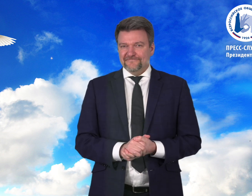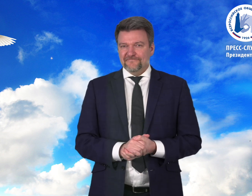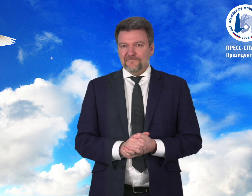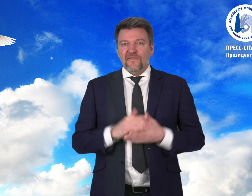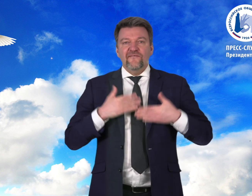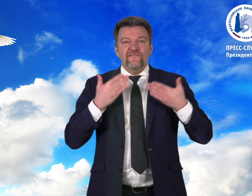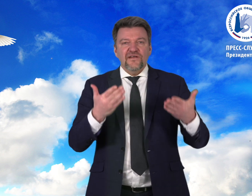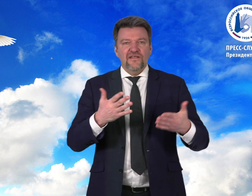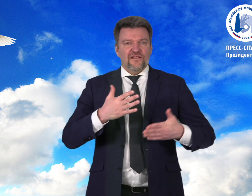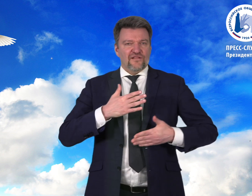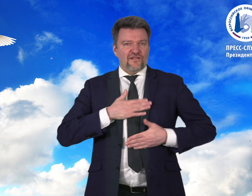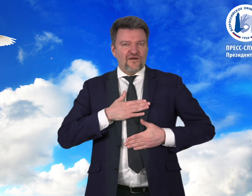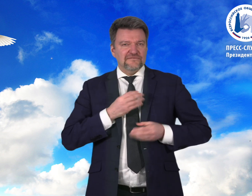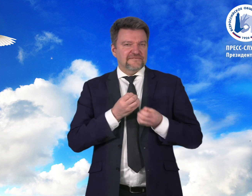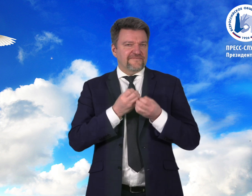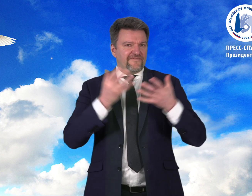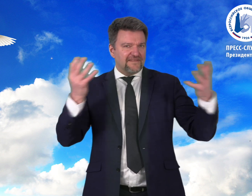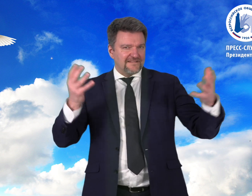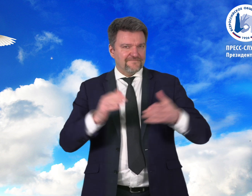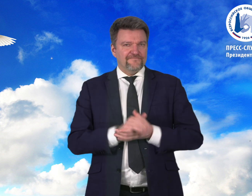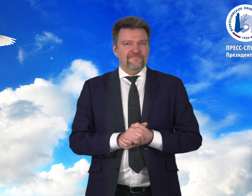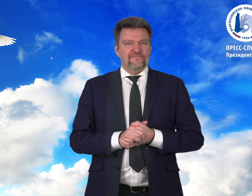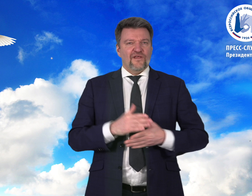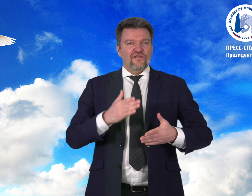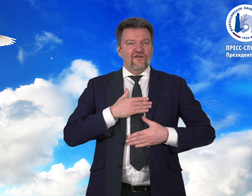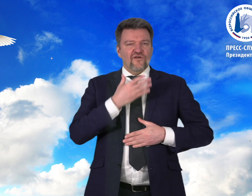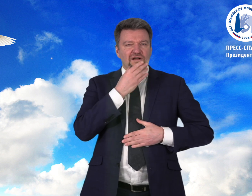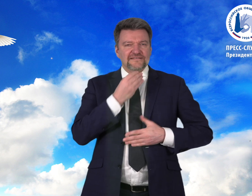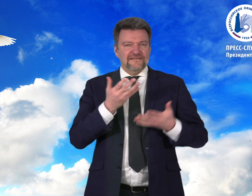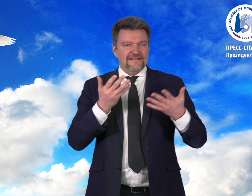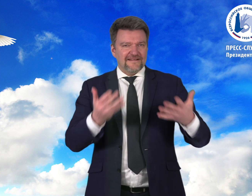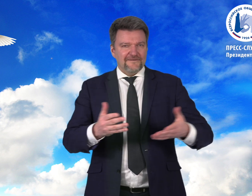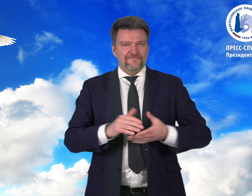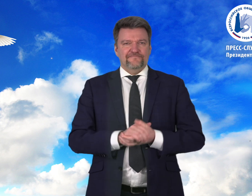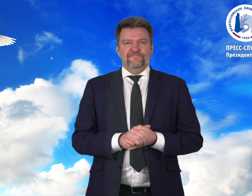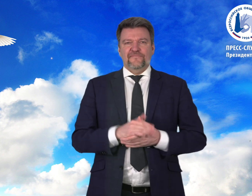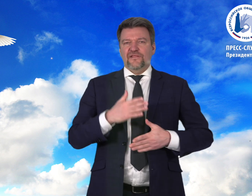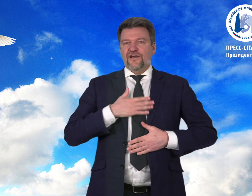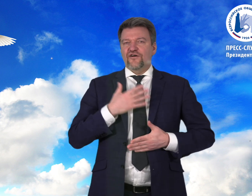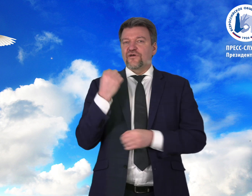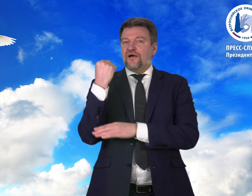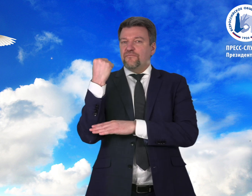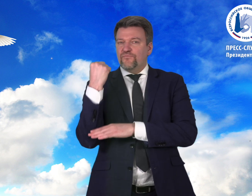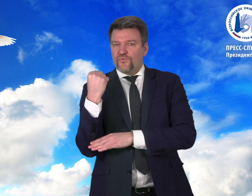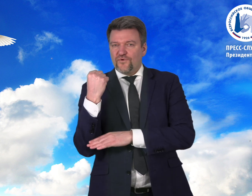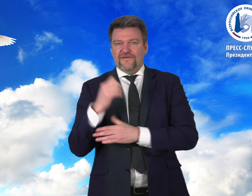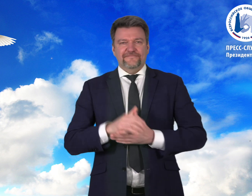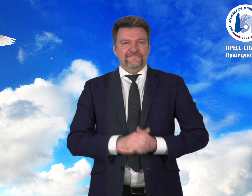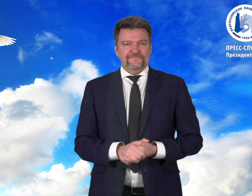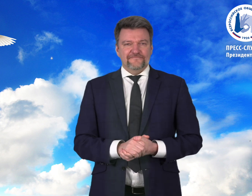Вы наш свет, наша красота, наша опора!